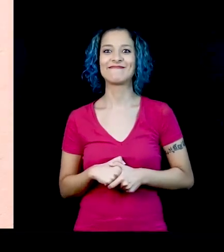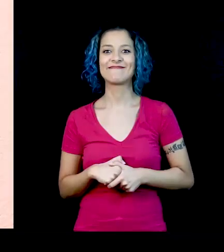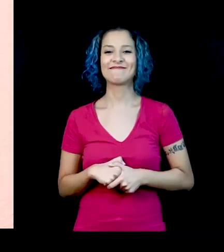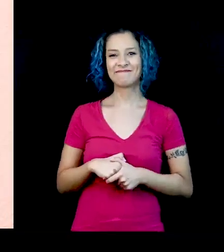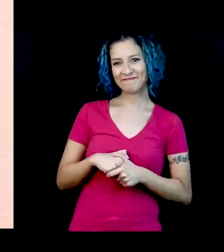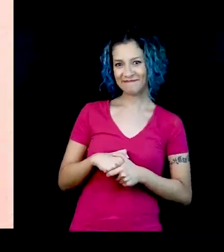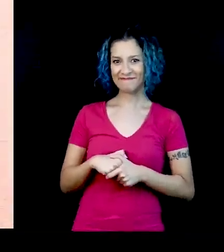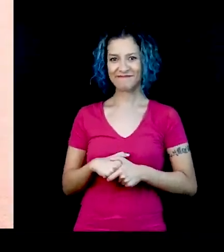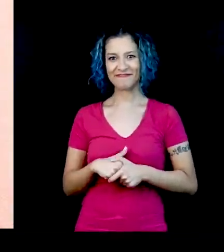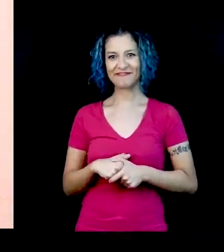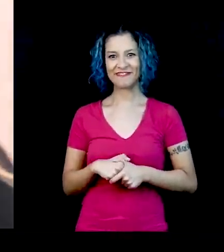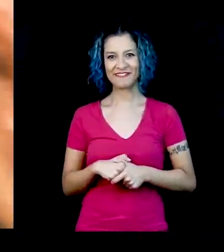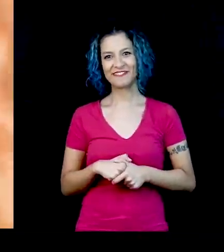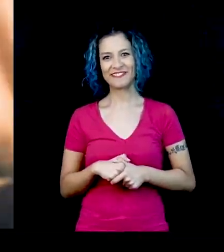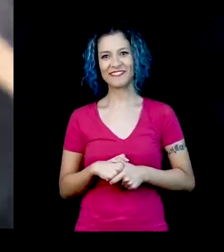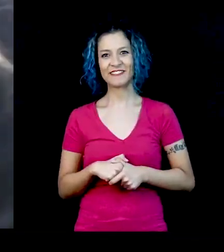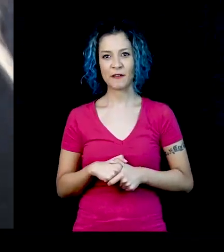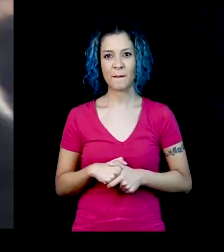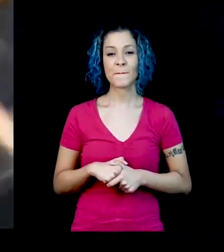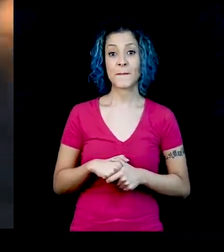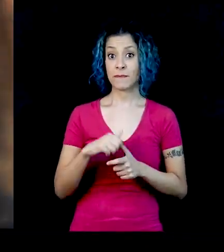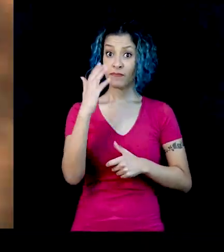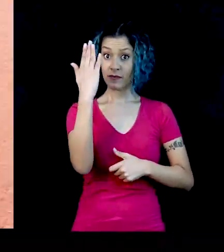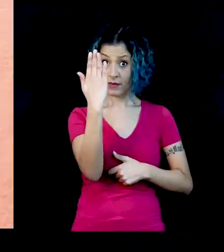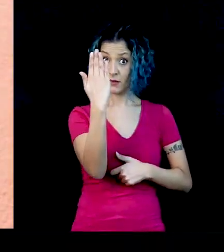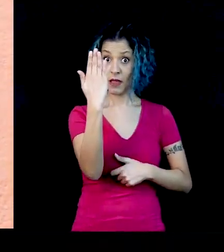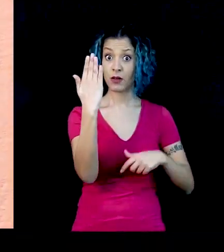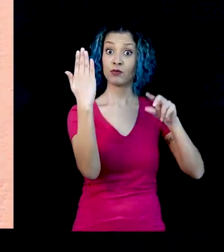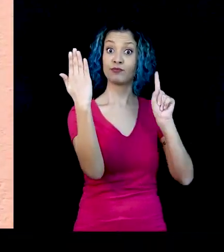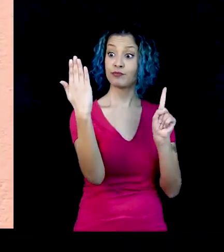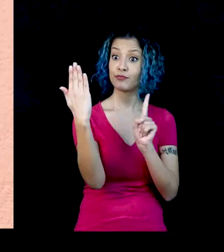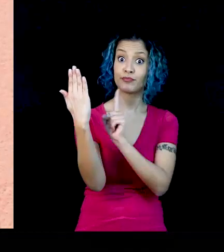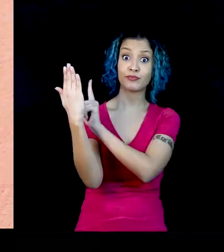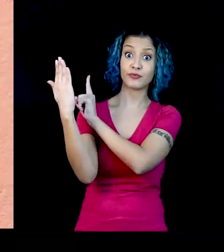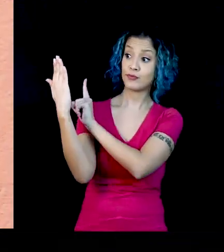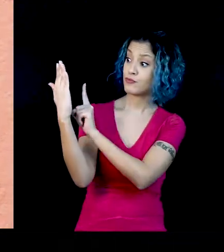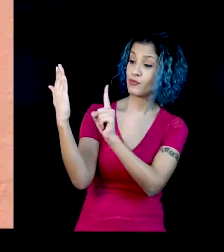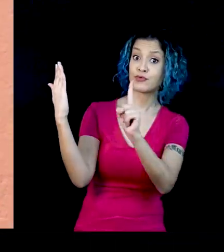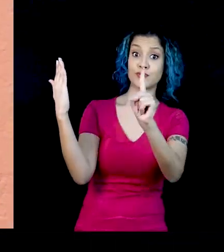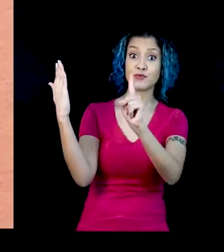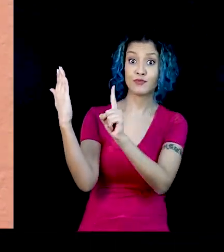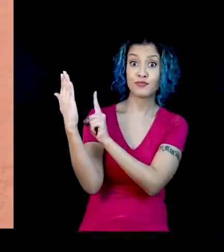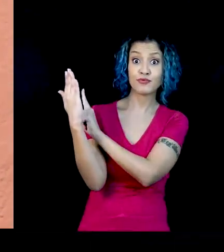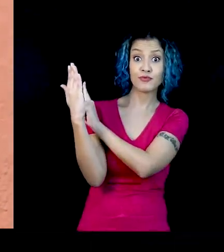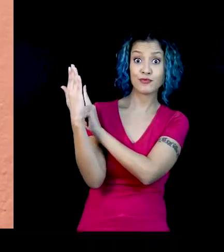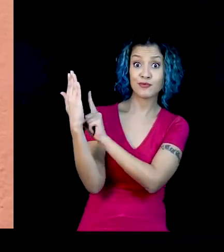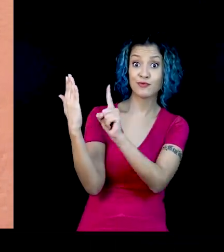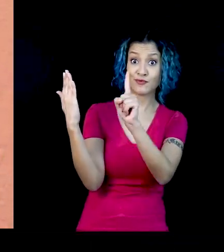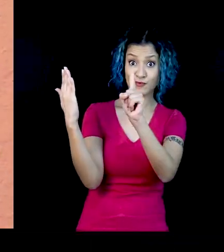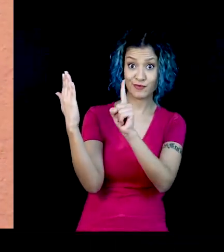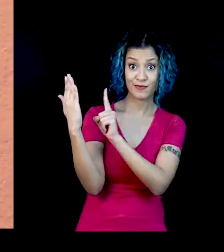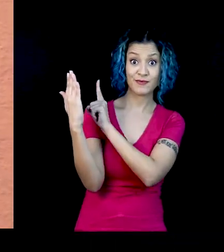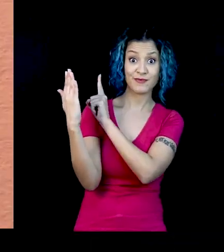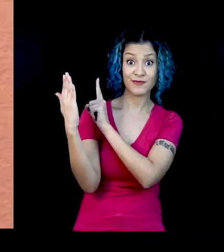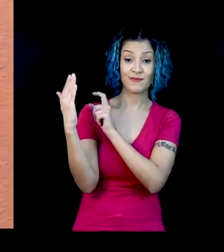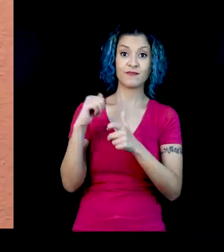Fique passeando diante dele... Mexendo...